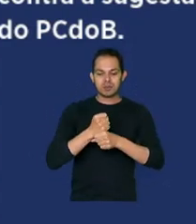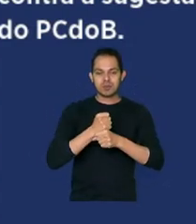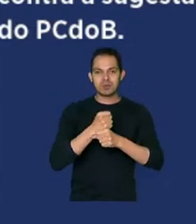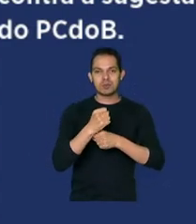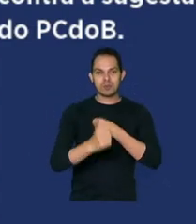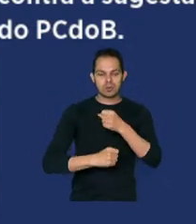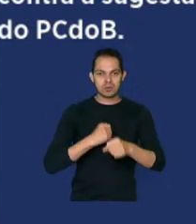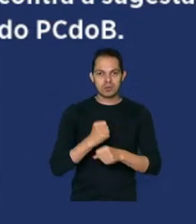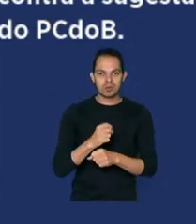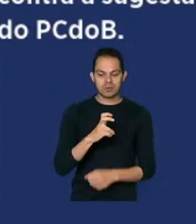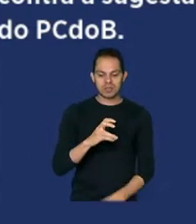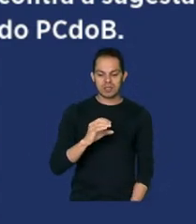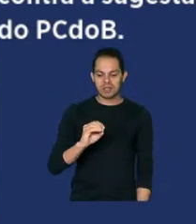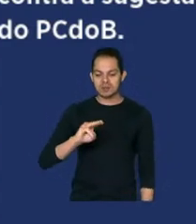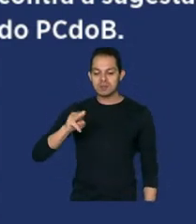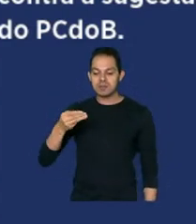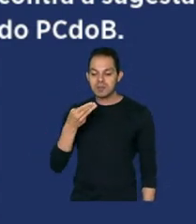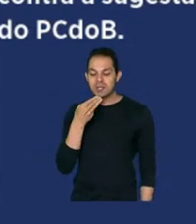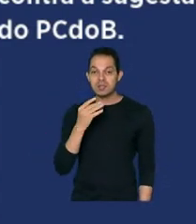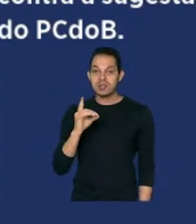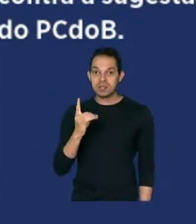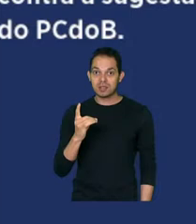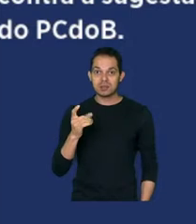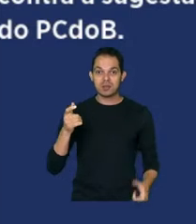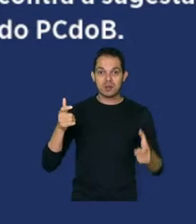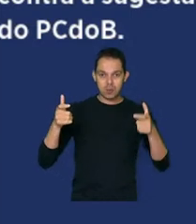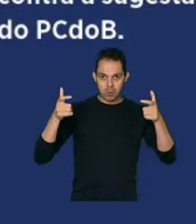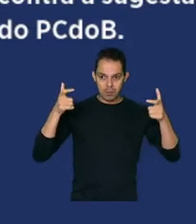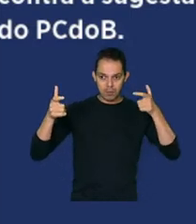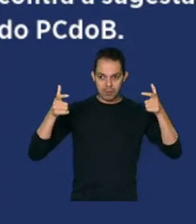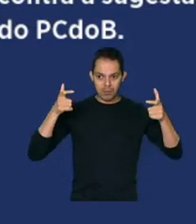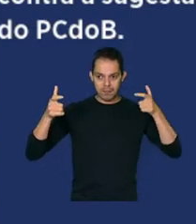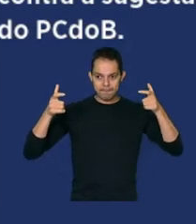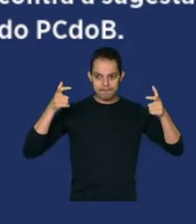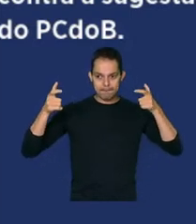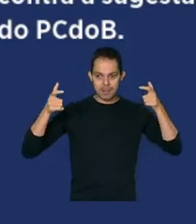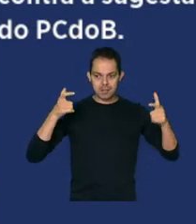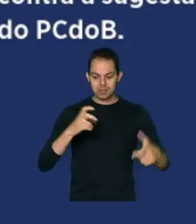NADA PARA DIVULGAR OS SEUS DESTINOS TURÍSTICOS, O MÉXICO INVESTE 500 MILHÕES